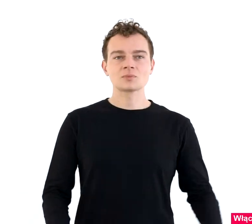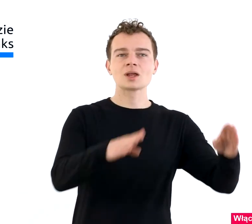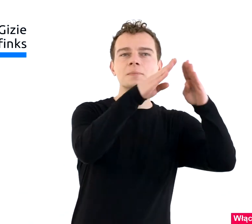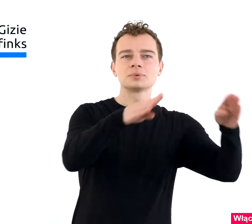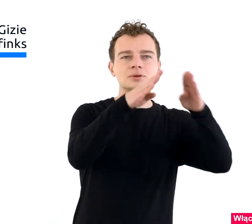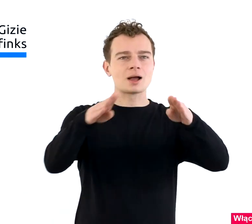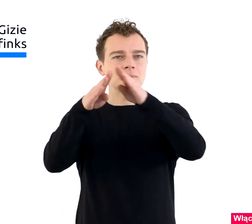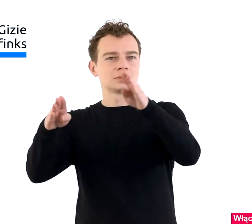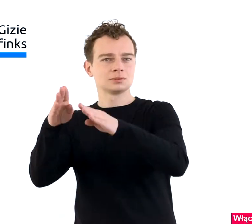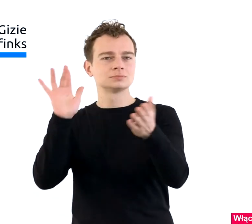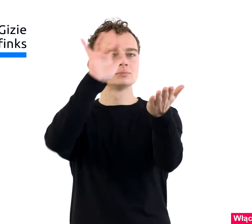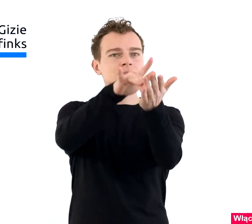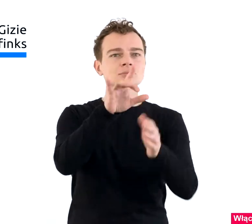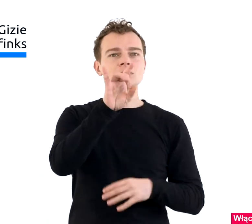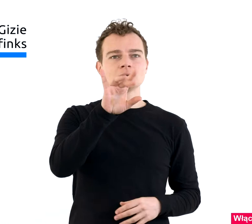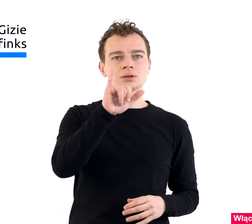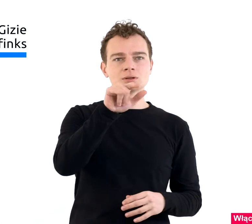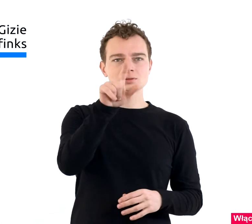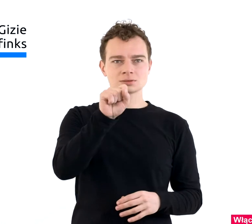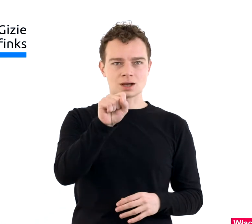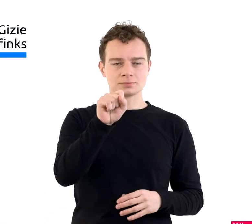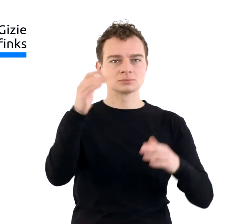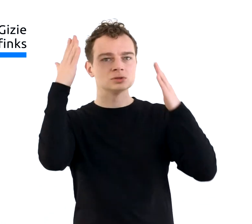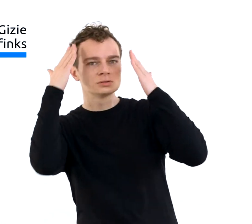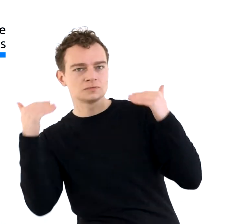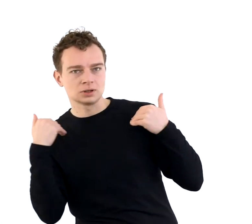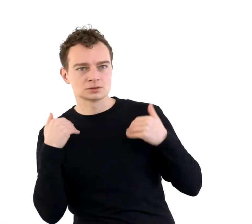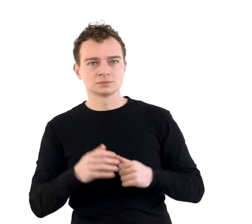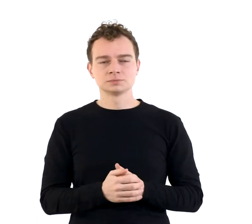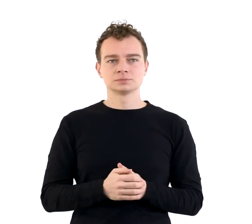Piramidy w Gizie i Sfinks